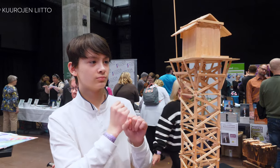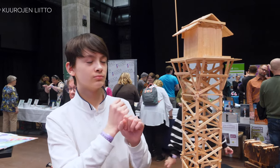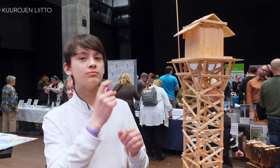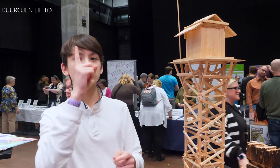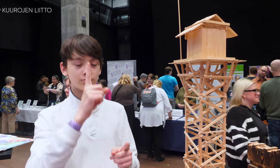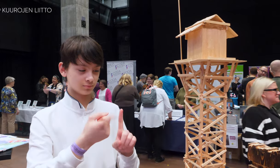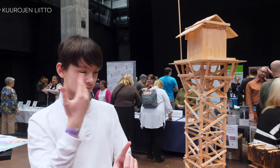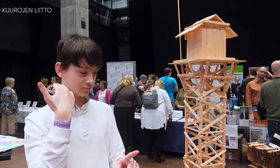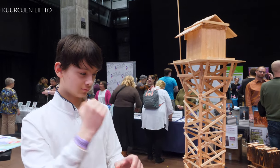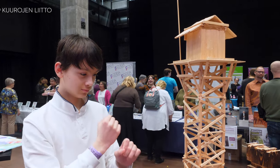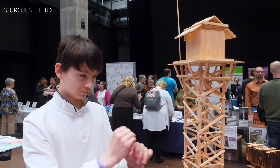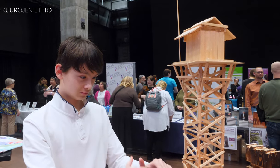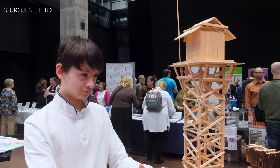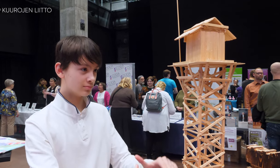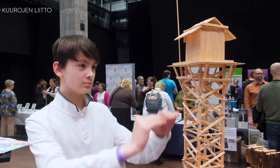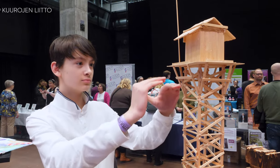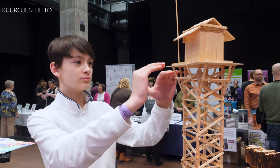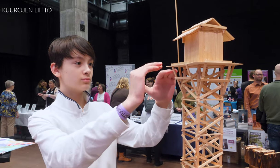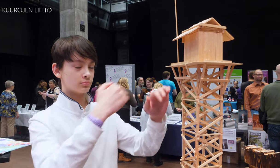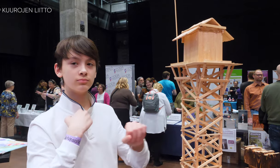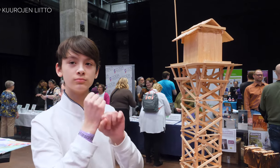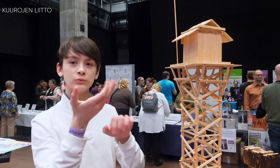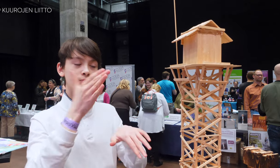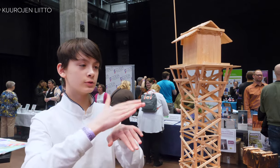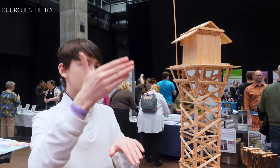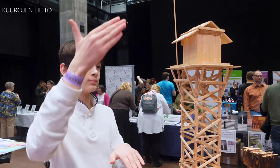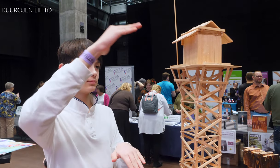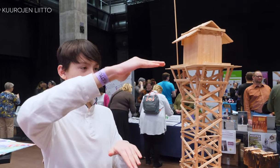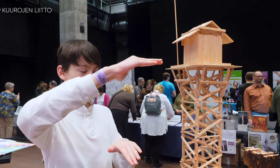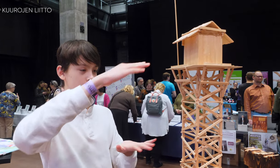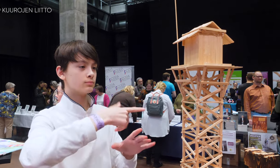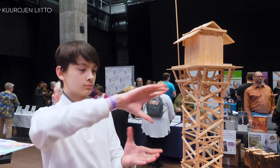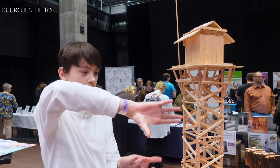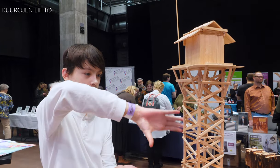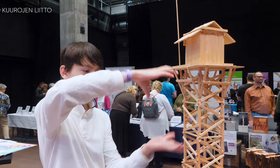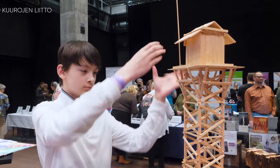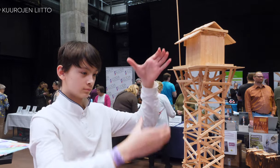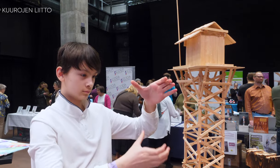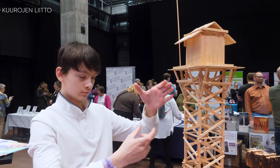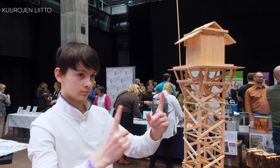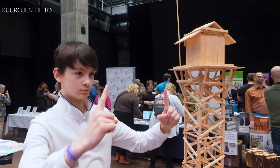Aloitin siis alhaalta ja etenin ylöspäin. Sitten tein tämän tason ja käänsin tornin ylösalaisin.